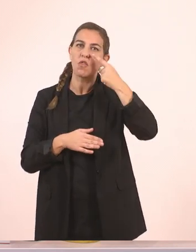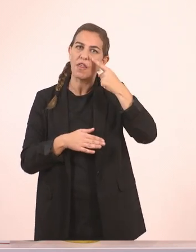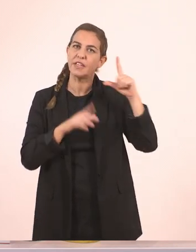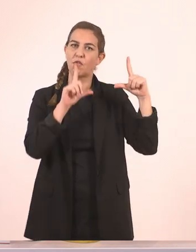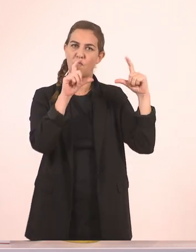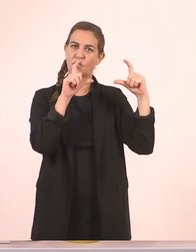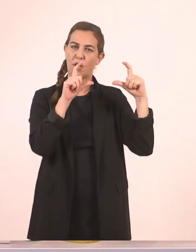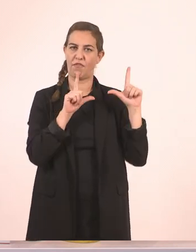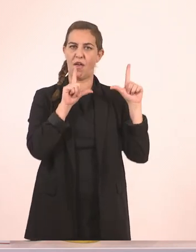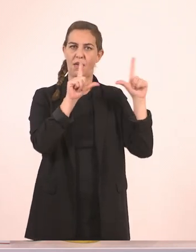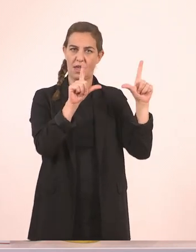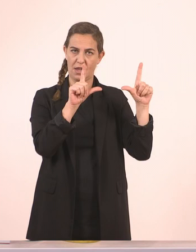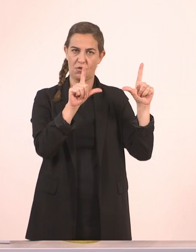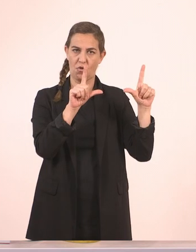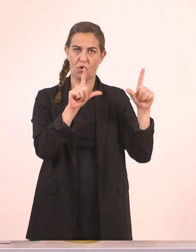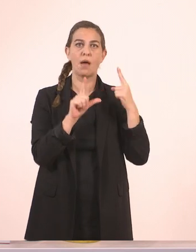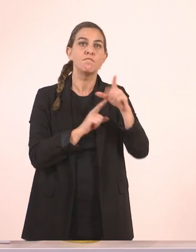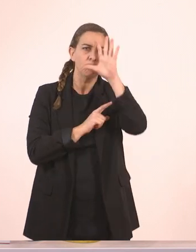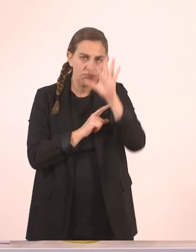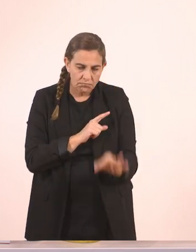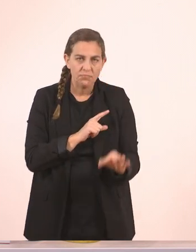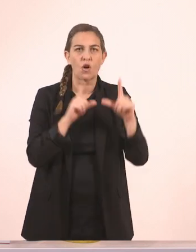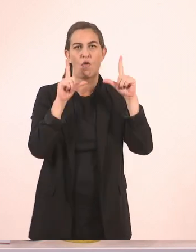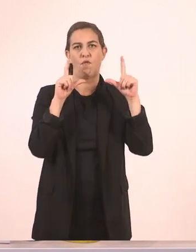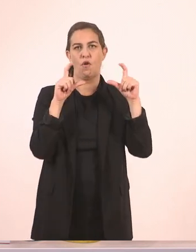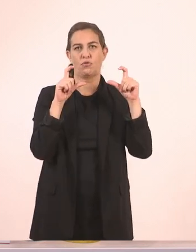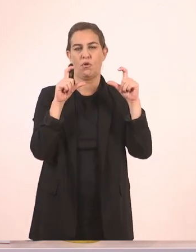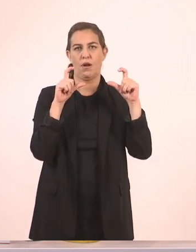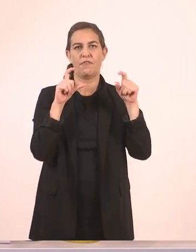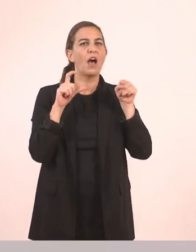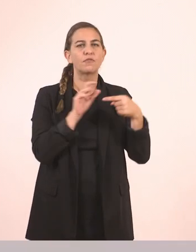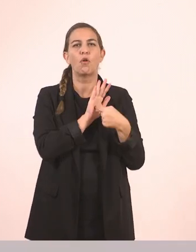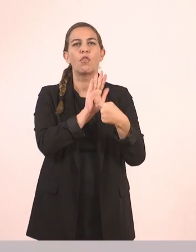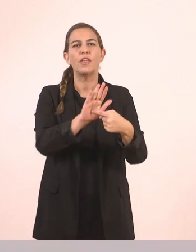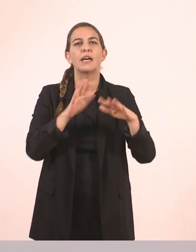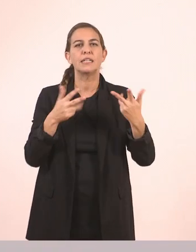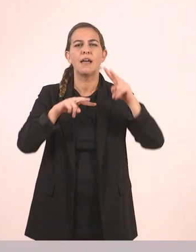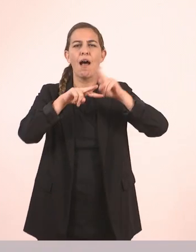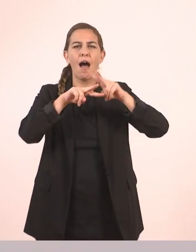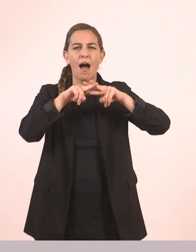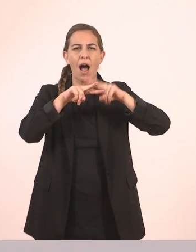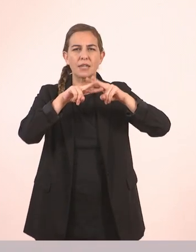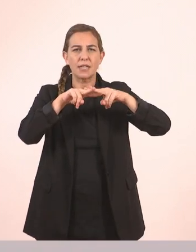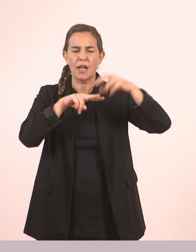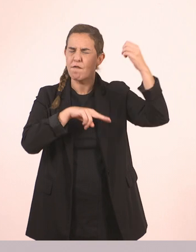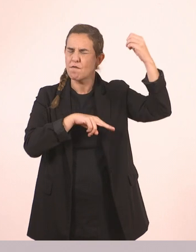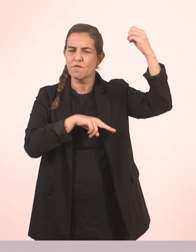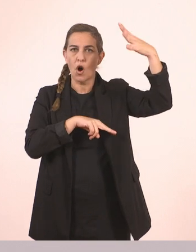μια πραγματική φωτογραφία είναι αυτή, που μας δείχνει ένα αστέρι που λάμπει στον ουρανό και κινείται.